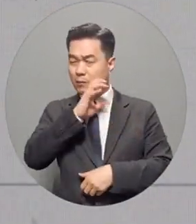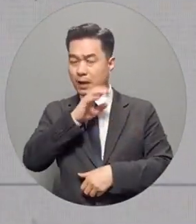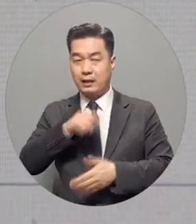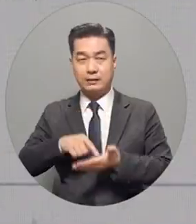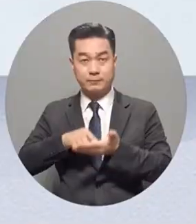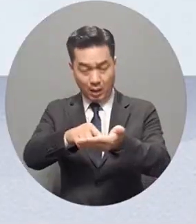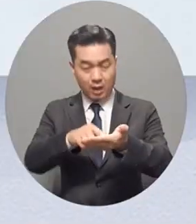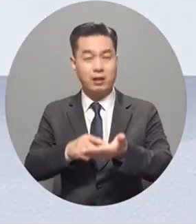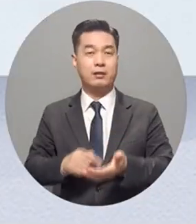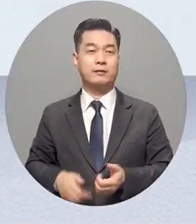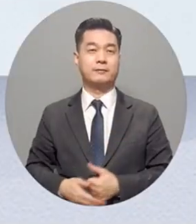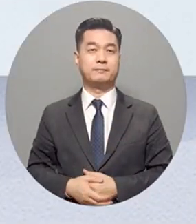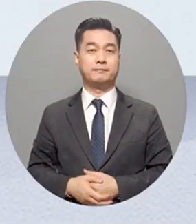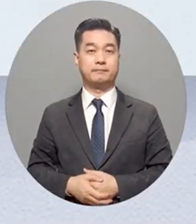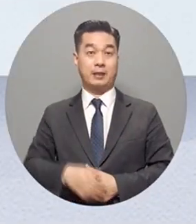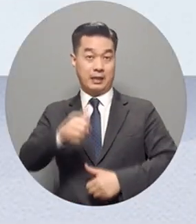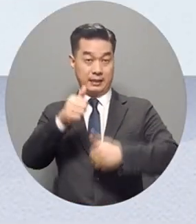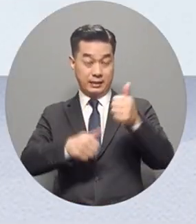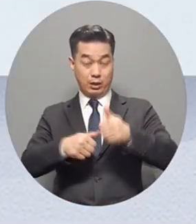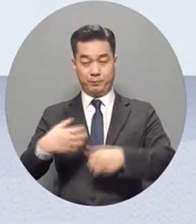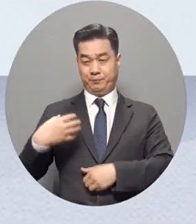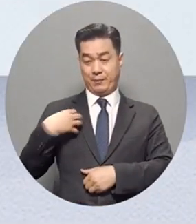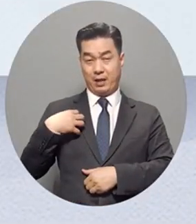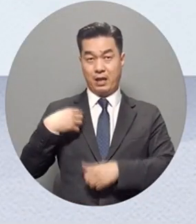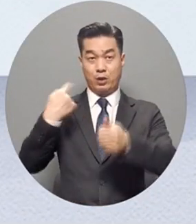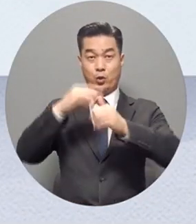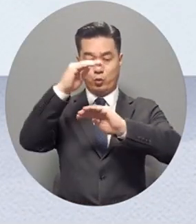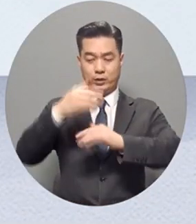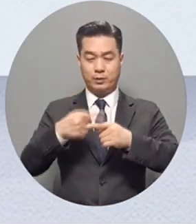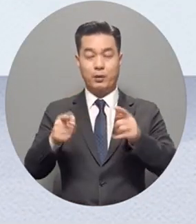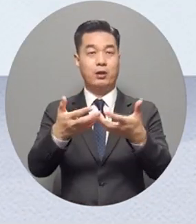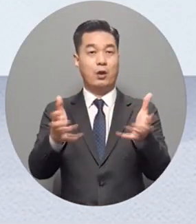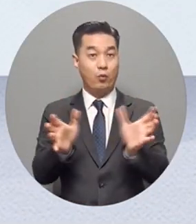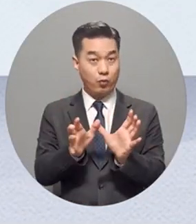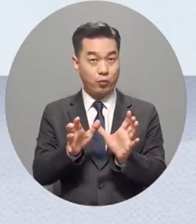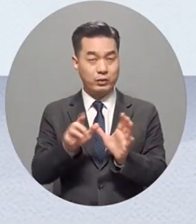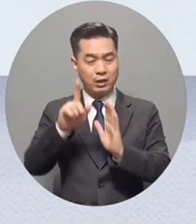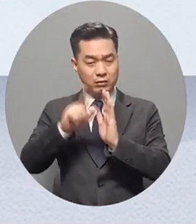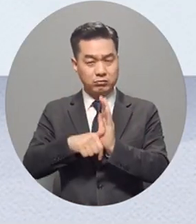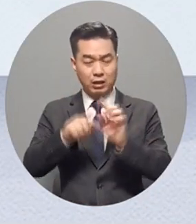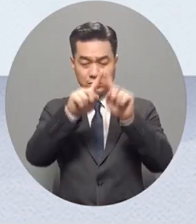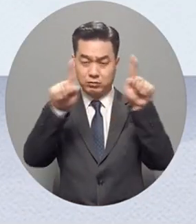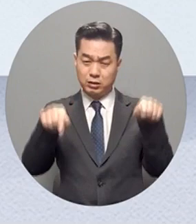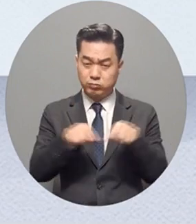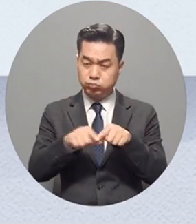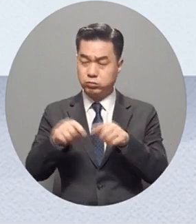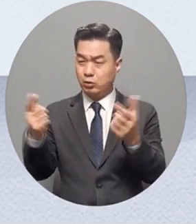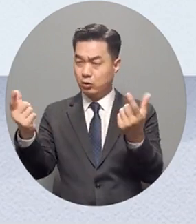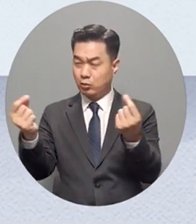건의 이의 신청이 제기됐습니다. 시험을 주관한 교육과정평가원은 당시 지문이 겹친 건 우연의 일치라고